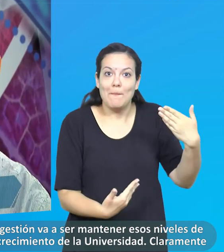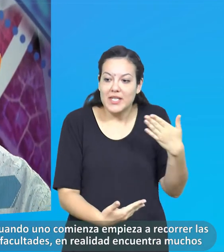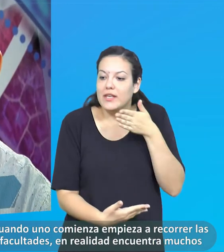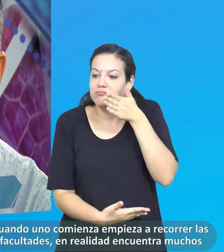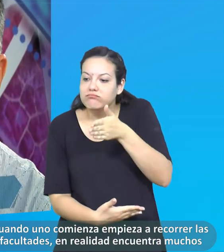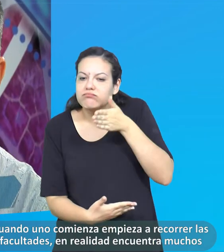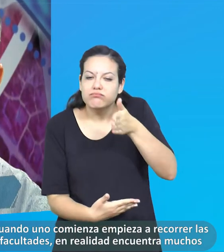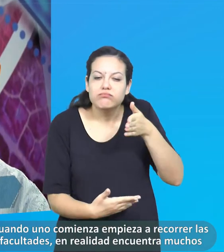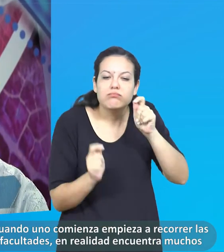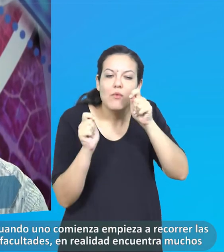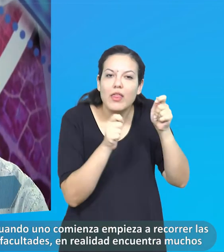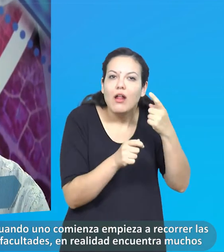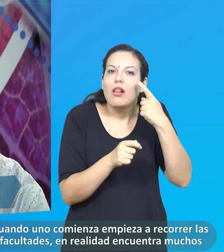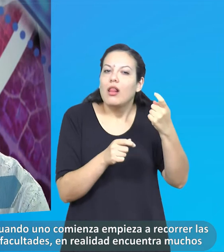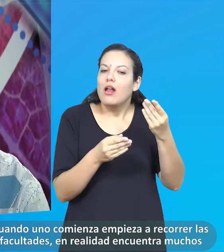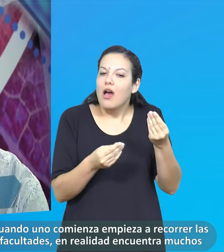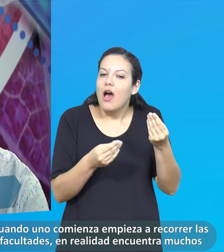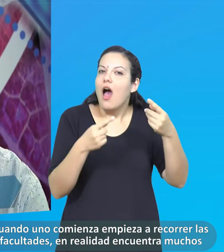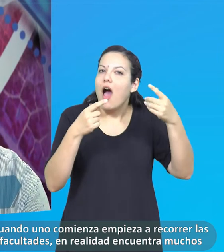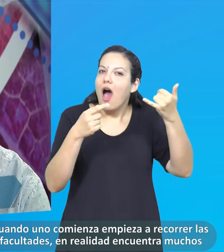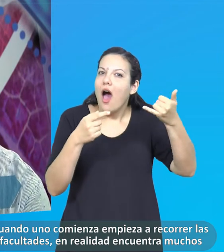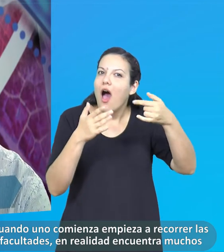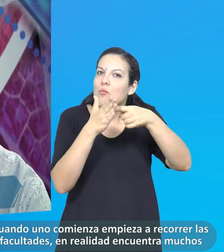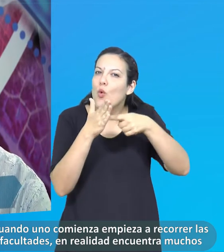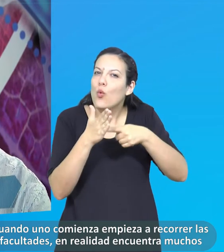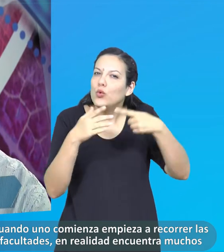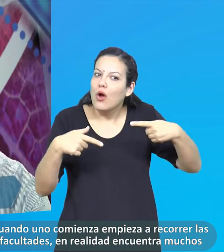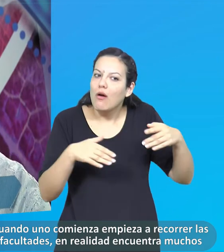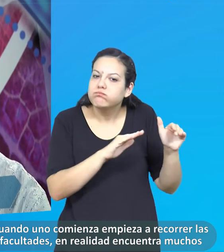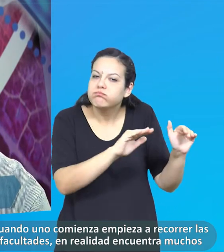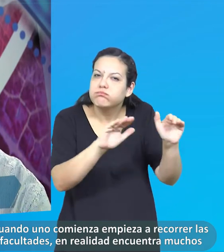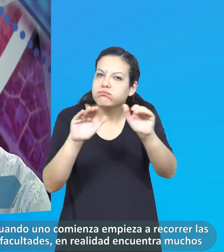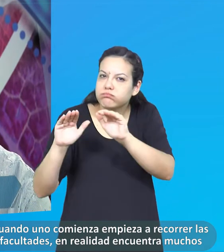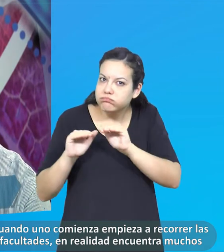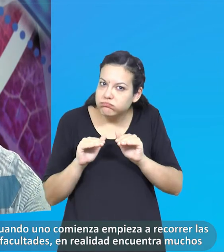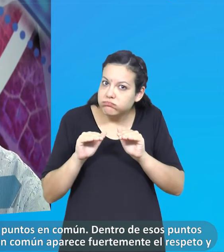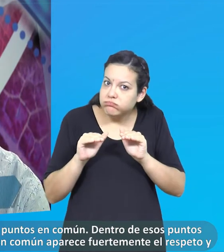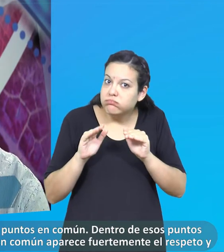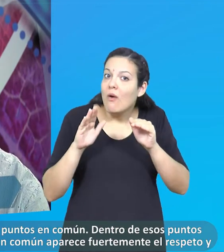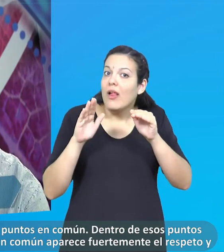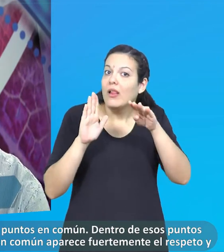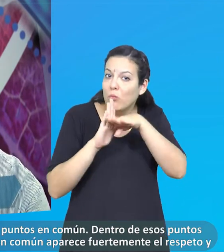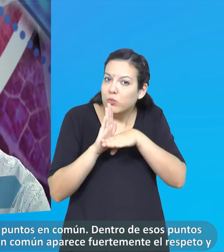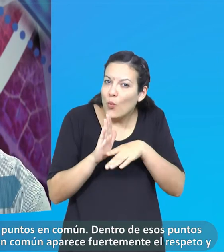la facultades en realidad encuentra muchos puntos en común, dentro de esos puntos en